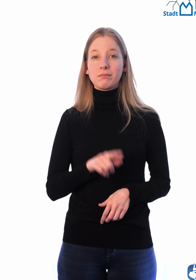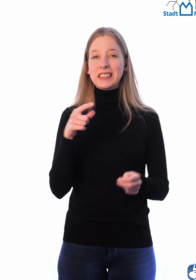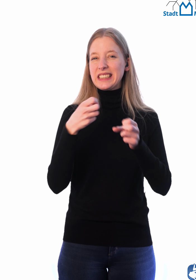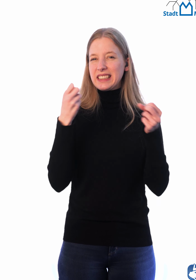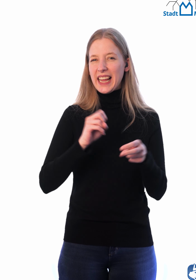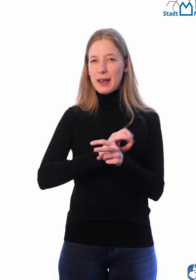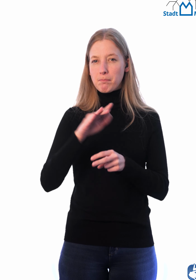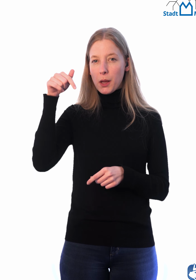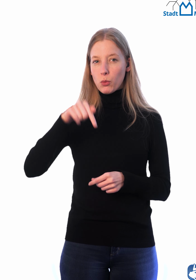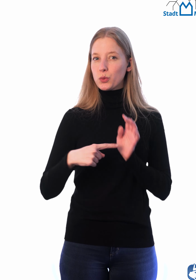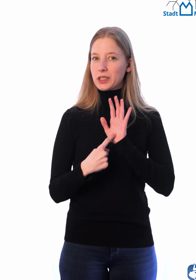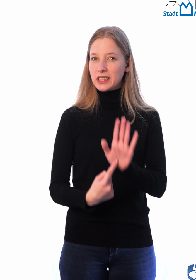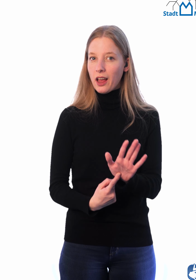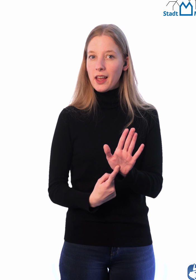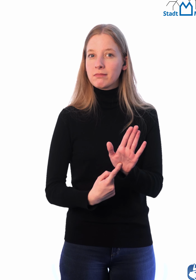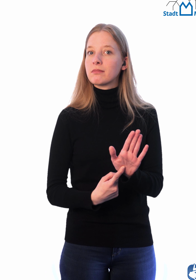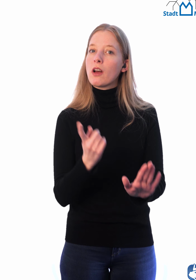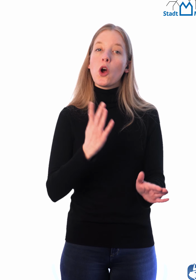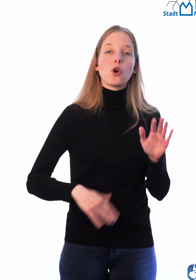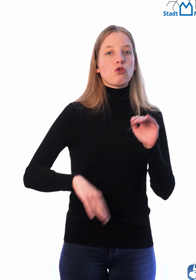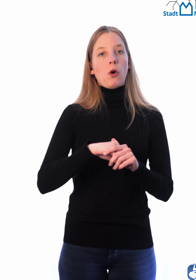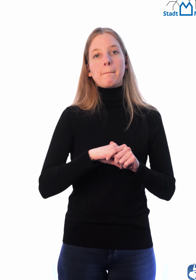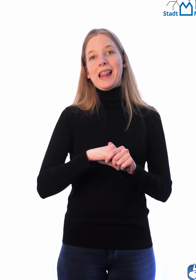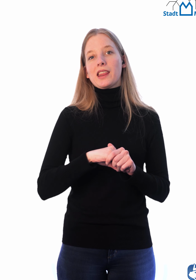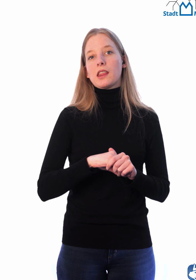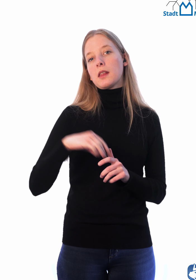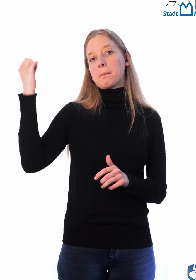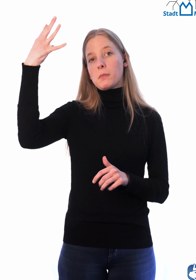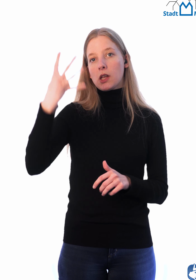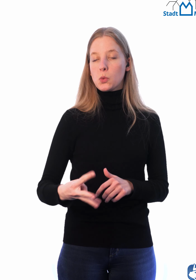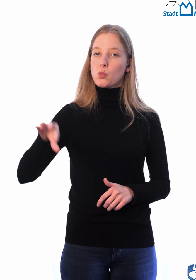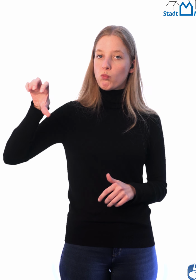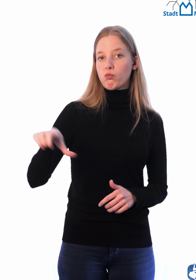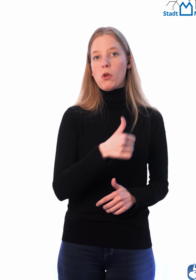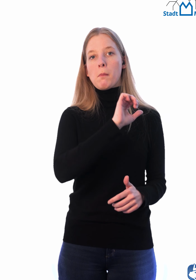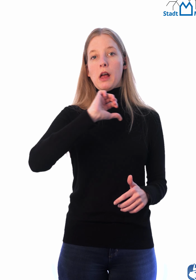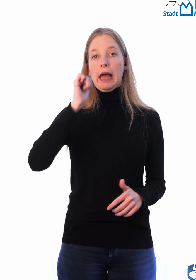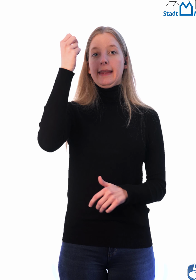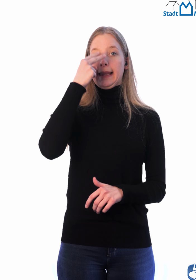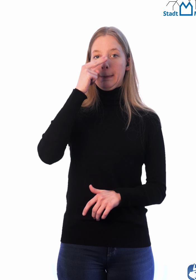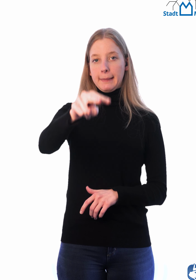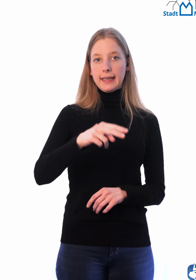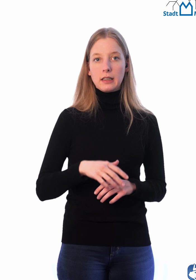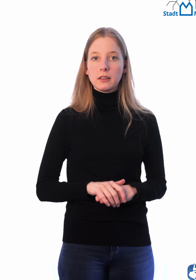Die Sitemap links unten zeigt das komplette Menü auf einen Blick.